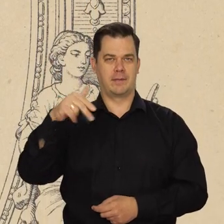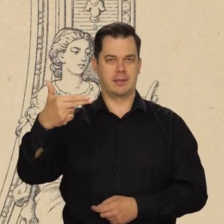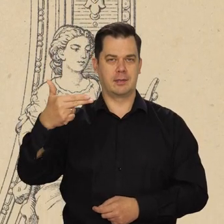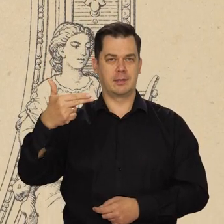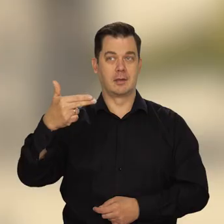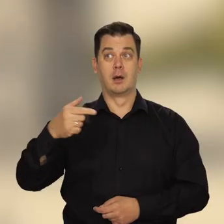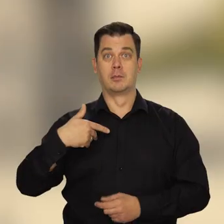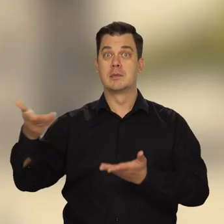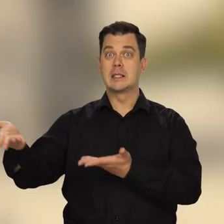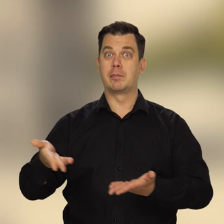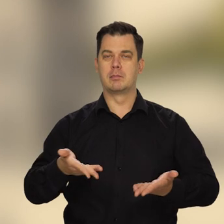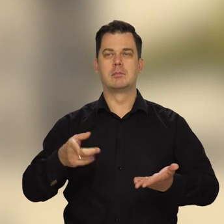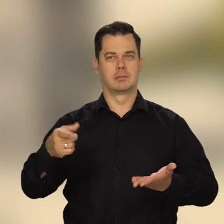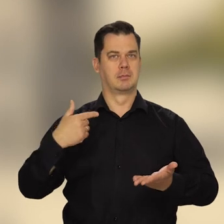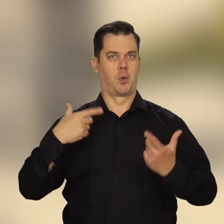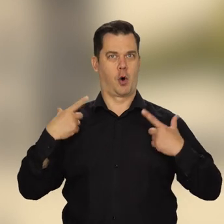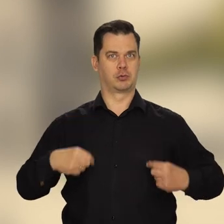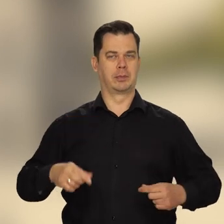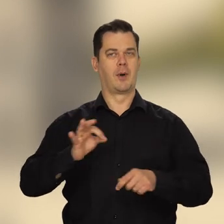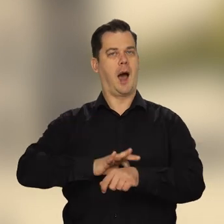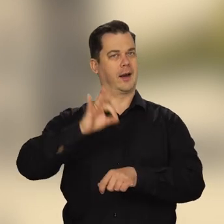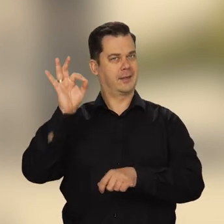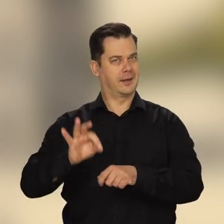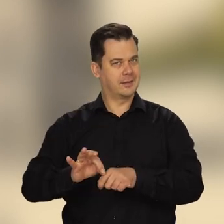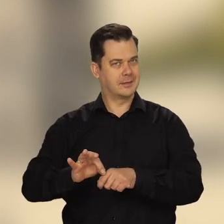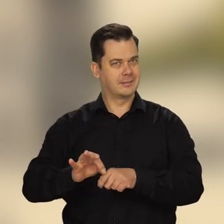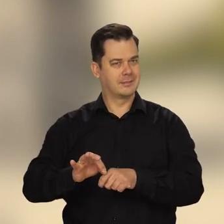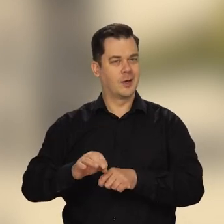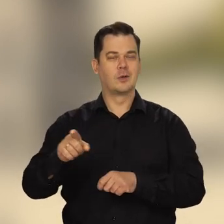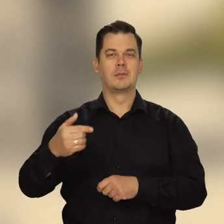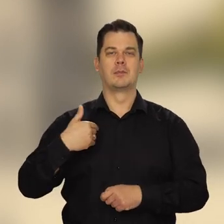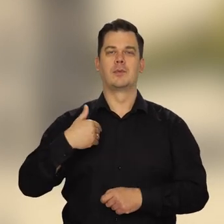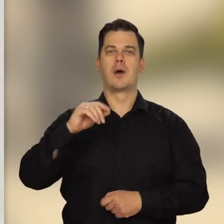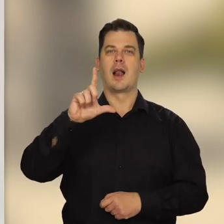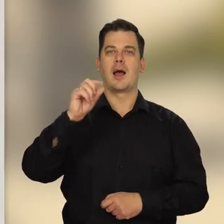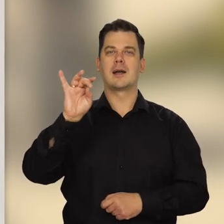Na uroczystości tej był oczywiście obecny architekt tego Teatru, Langhans,